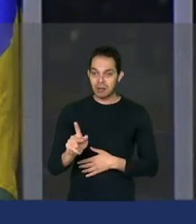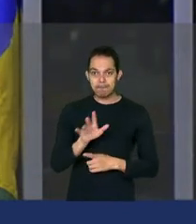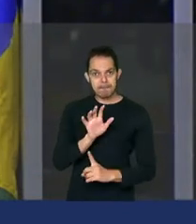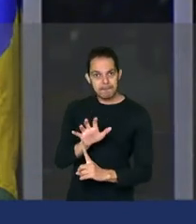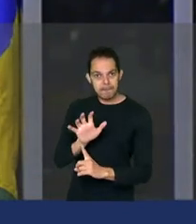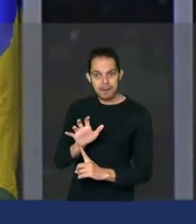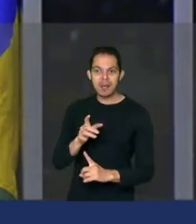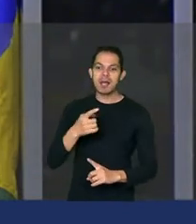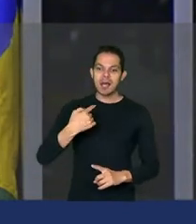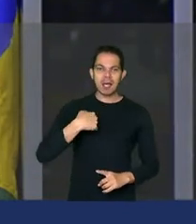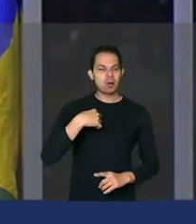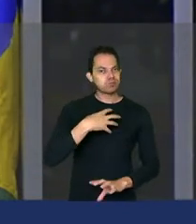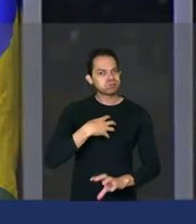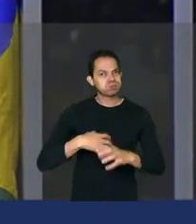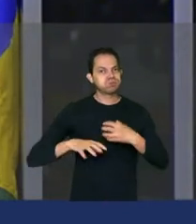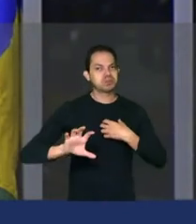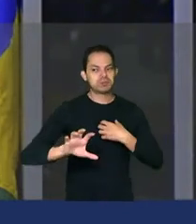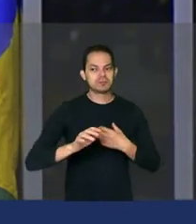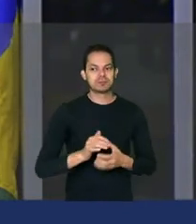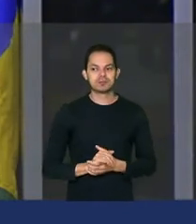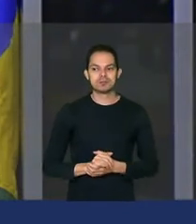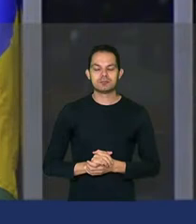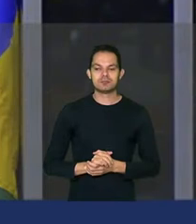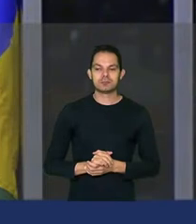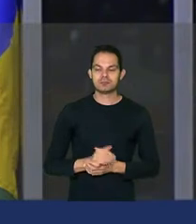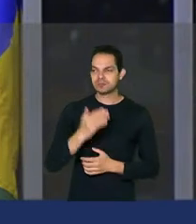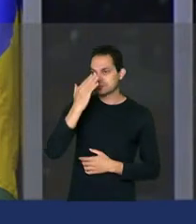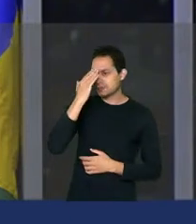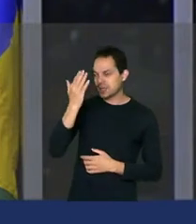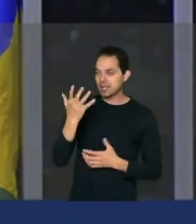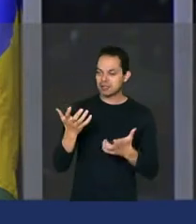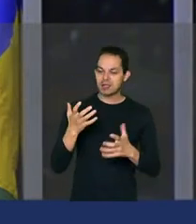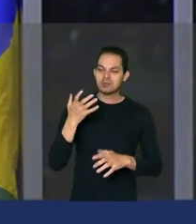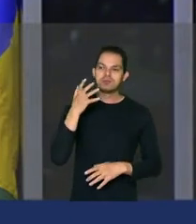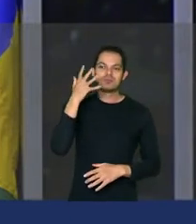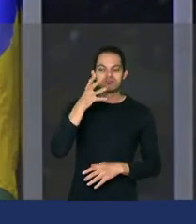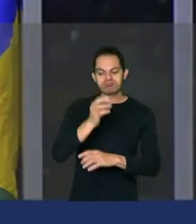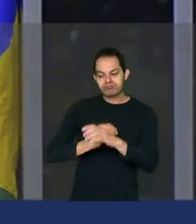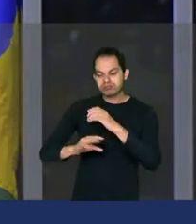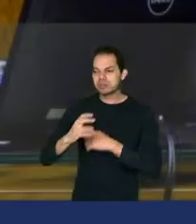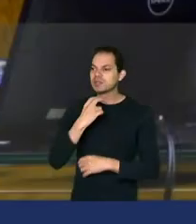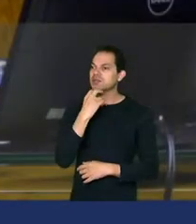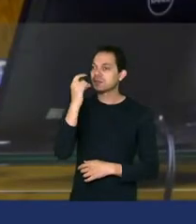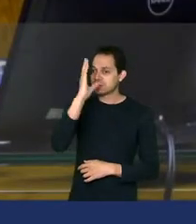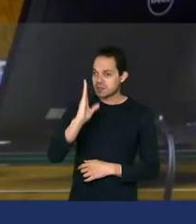PARLAMENTO E AQUI NESSE MANDATO E ASSIM SERÁ PORQUE MEXEU COM PROFESSOR, MEXEU COMIGO. MUITO OBRIGADO, SENHOR PRESIDENTE E PEÇO REGISTRO NA VOZ DO BRASIL.